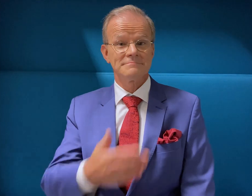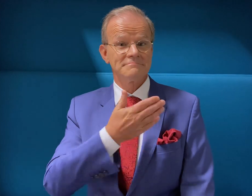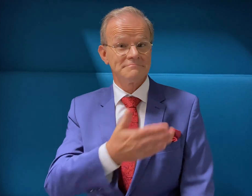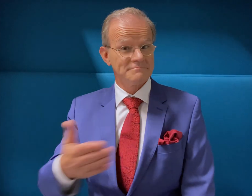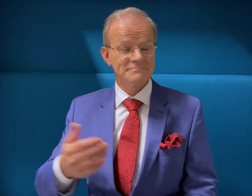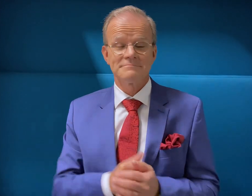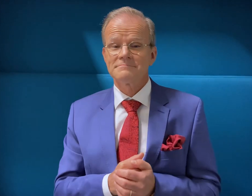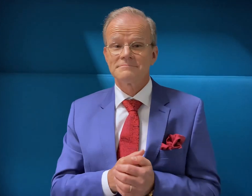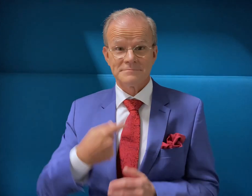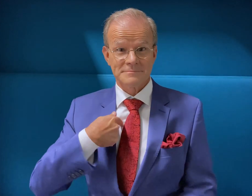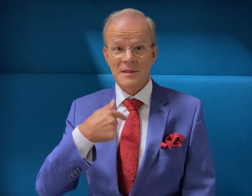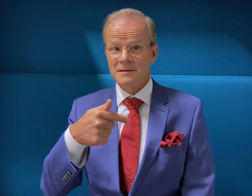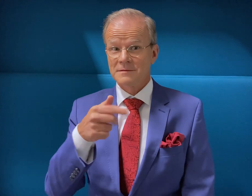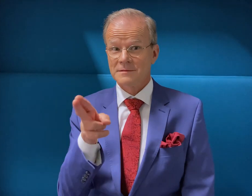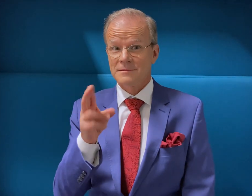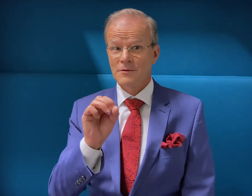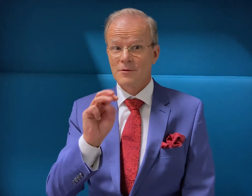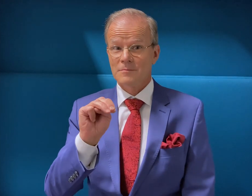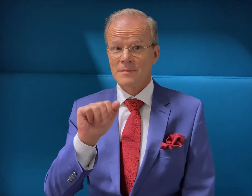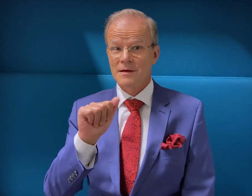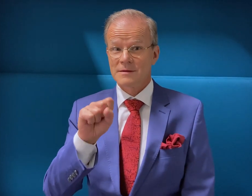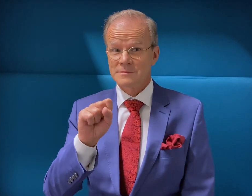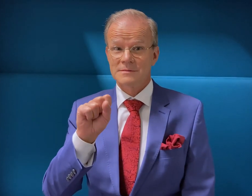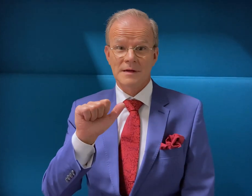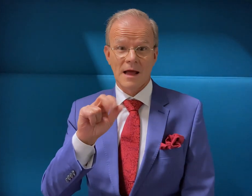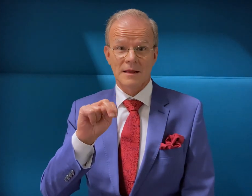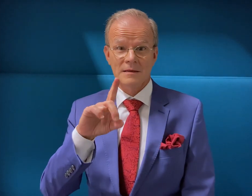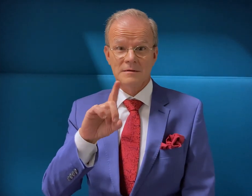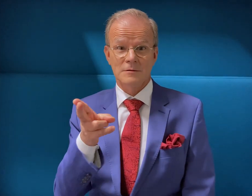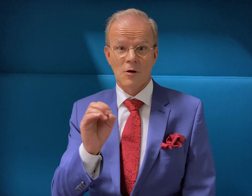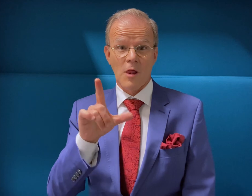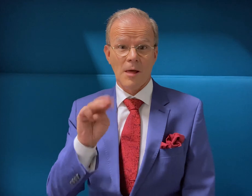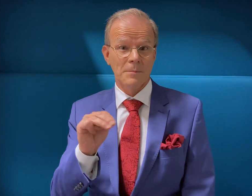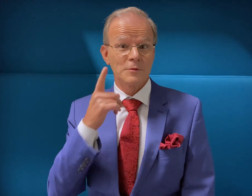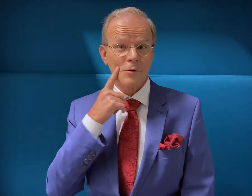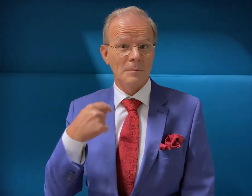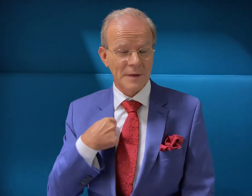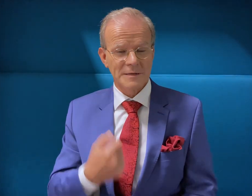Päivää. Minun nimeni on Thomas Sandholm.